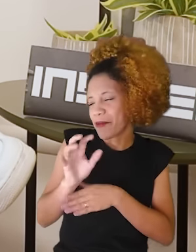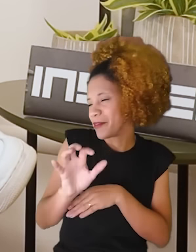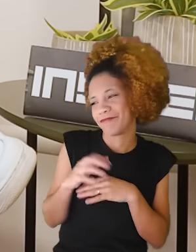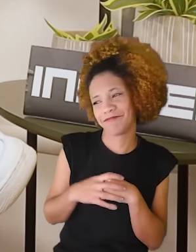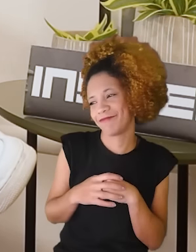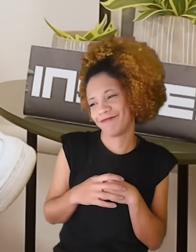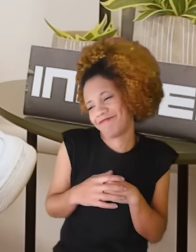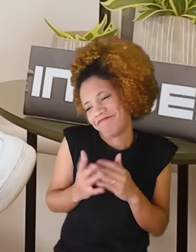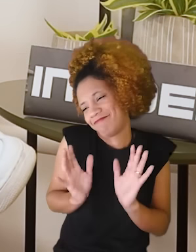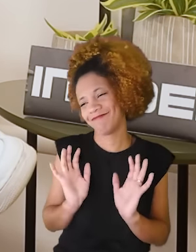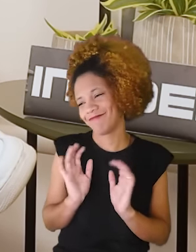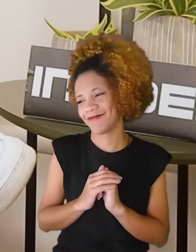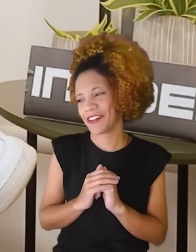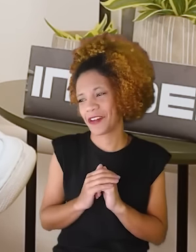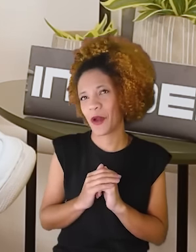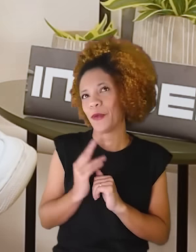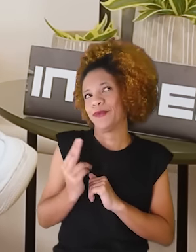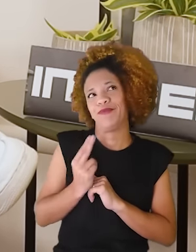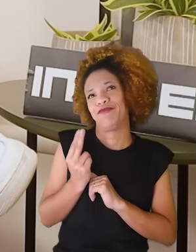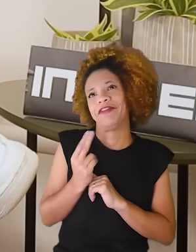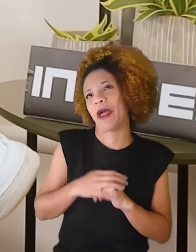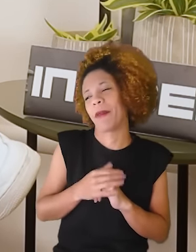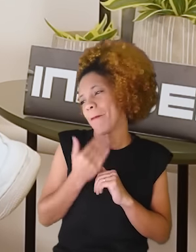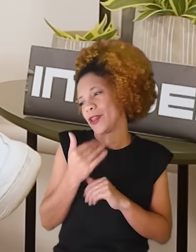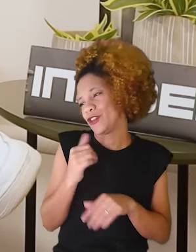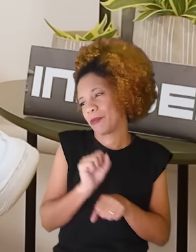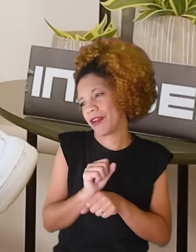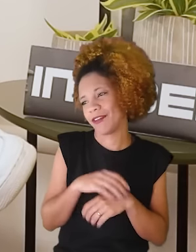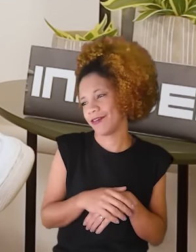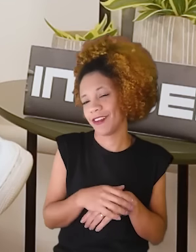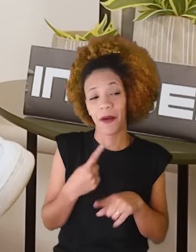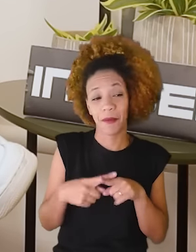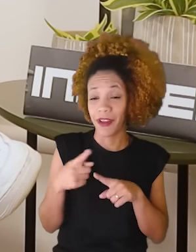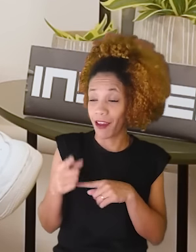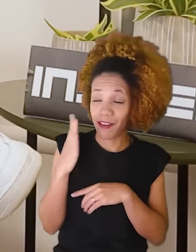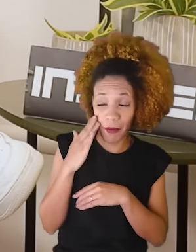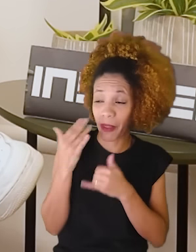assim né então tipo tem nem como pir para parar porque eu sempre fui de brincadeira mas ele vê